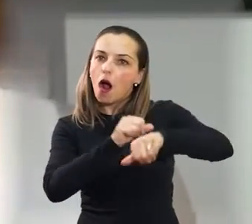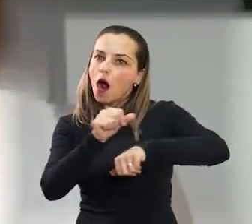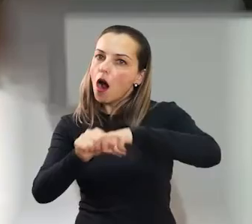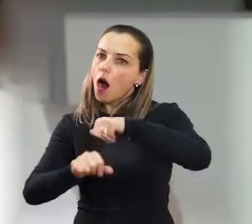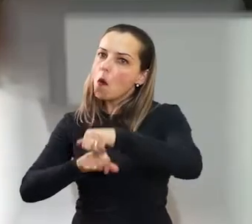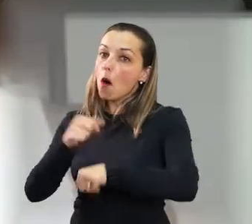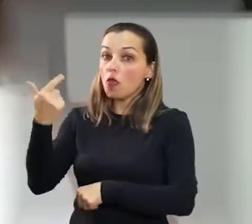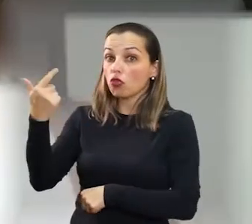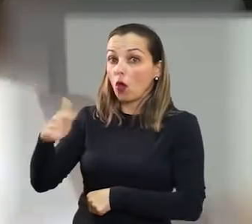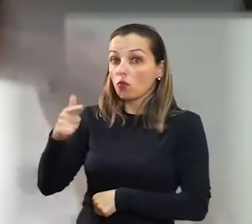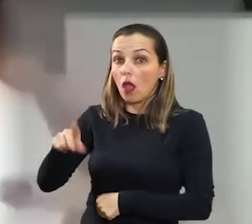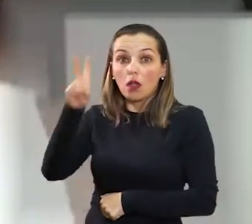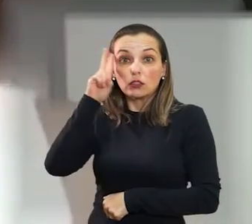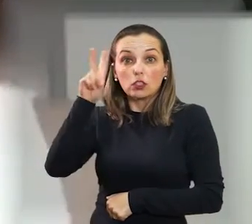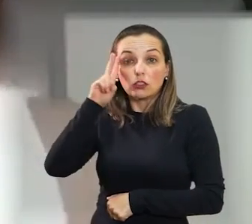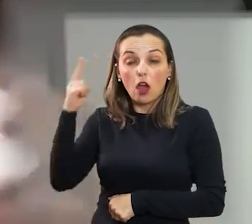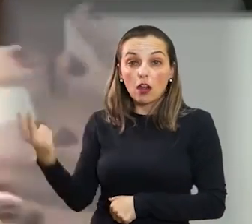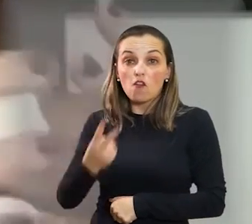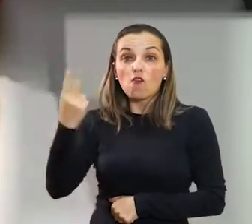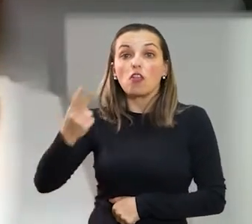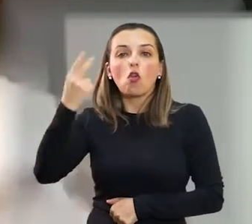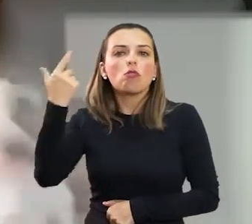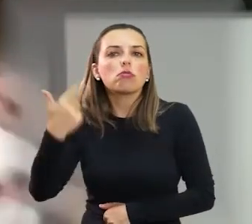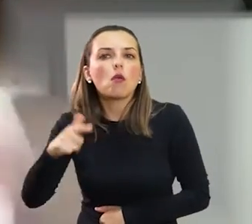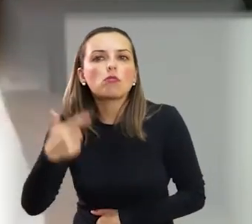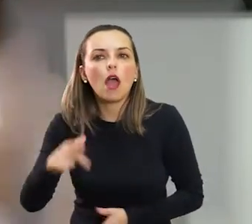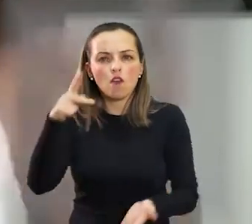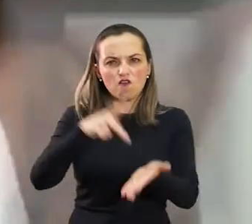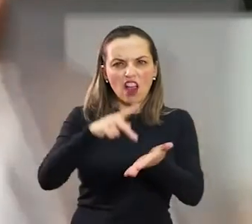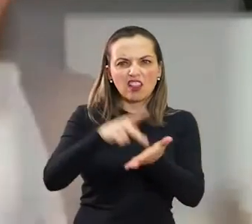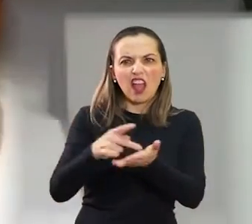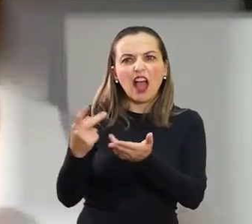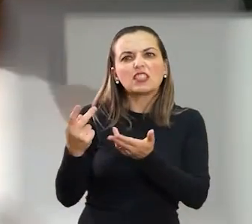transição, que não trata a memória, a verdade, como um